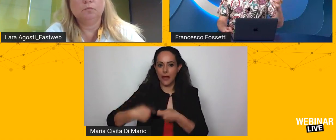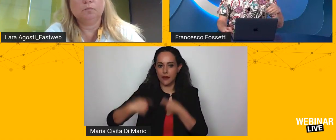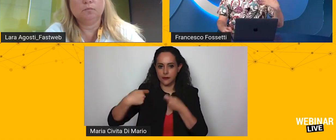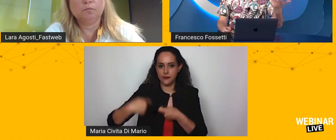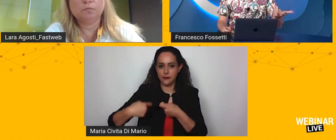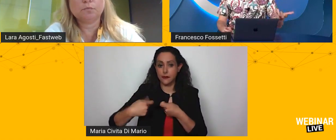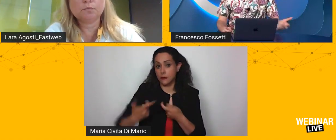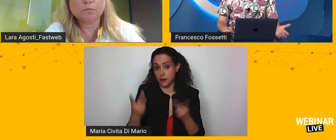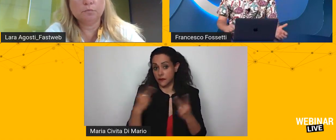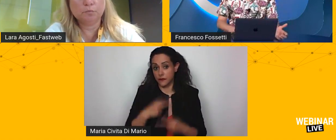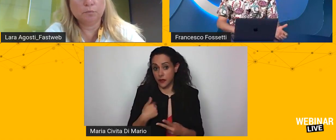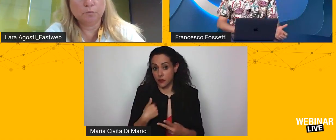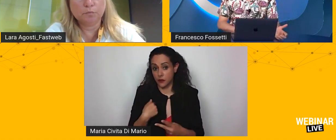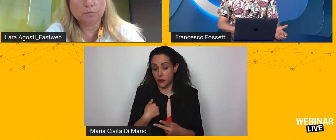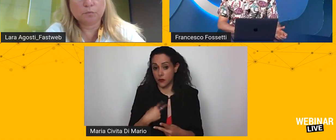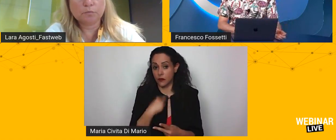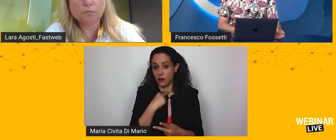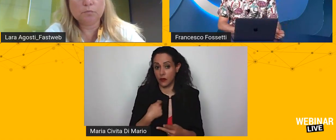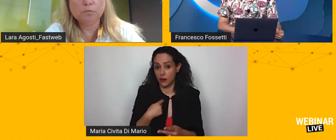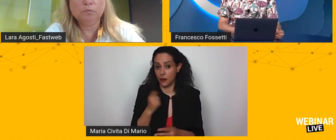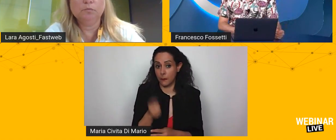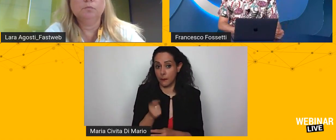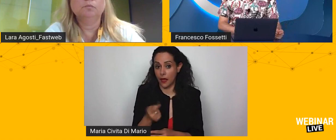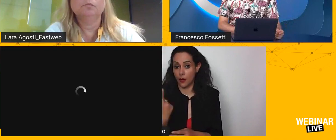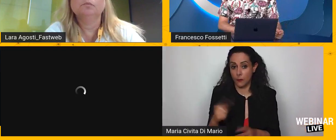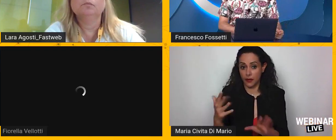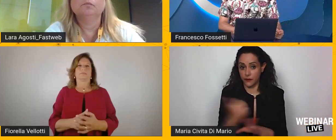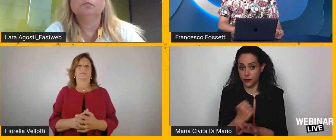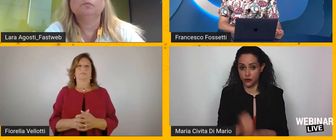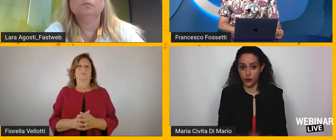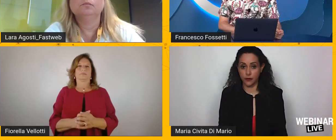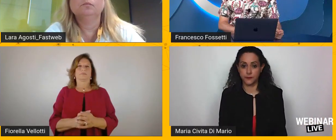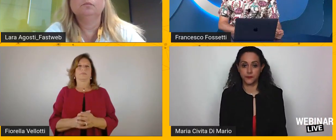diciamo un un elemento che ti